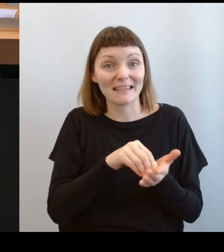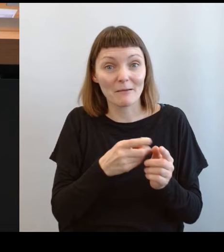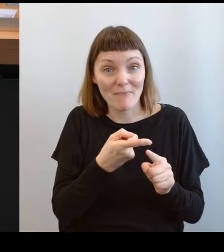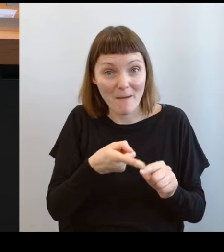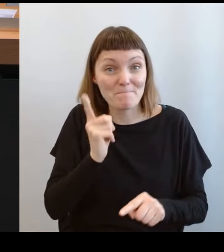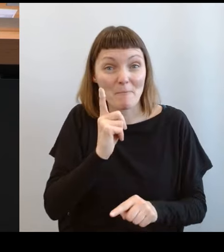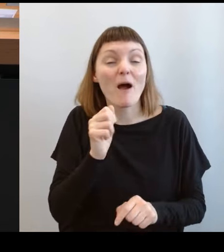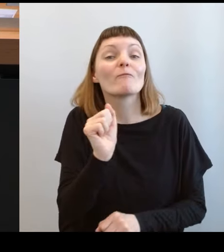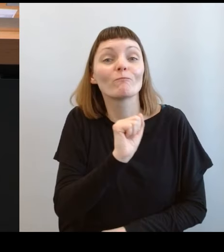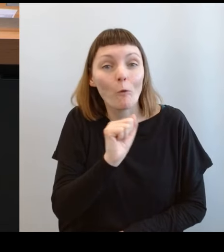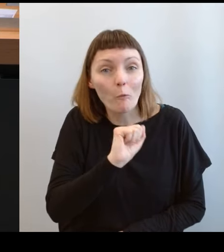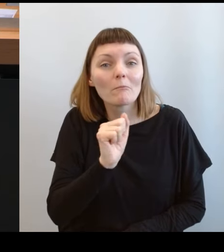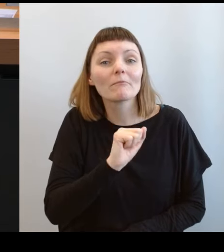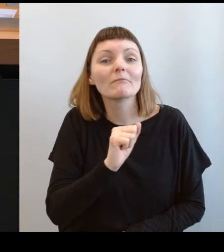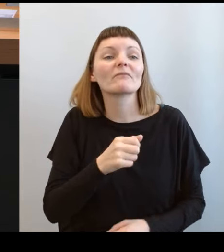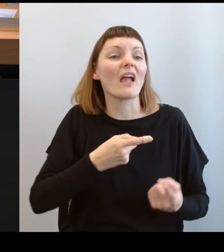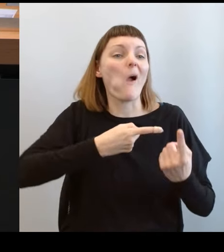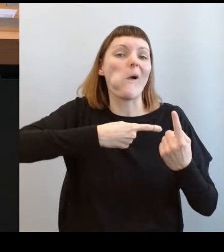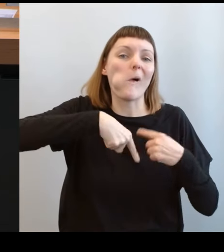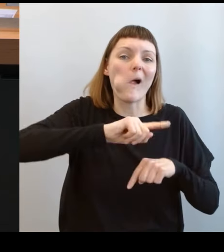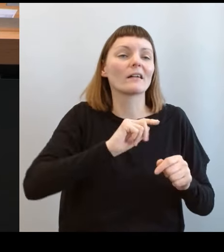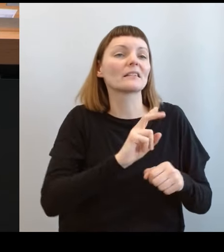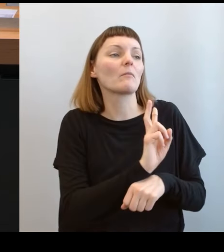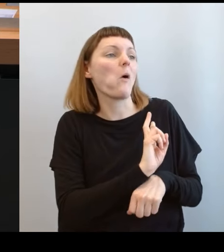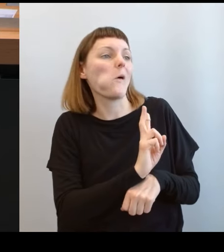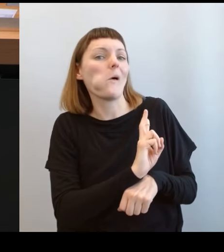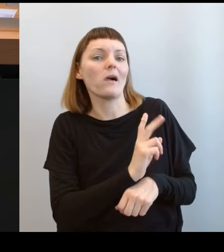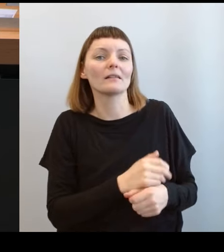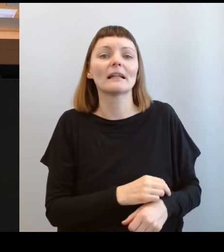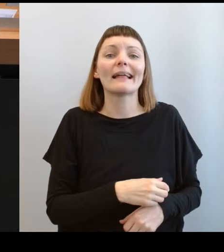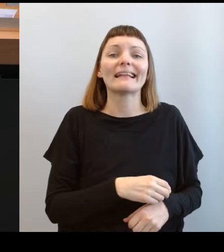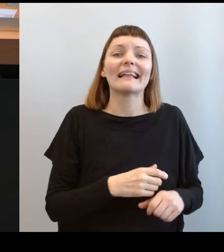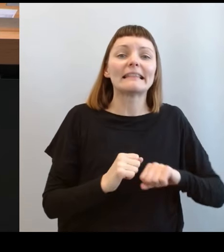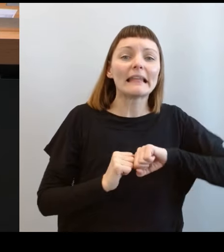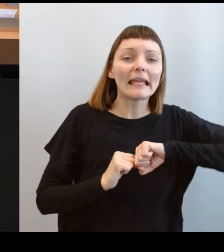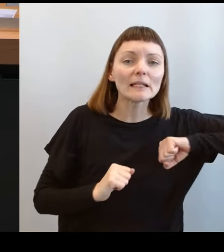Grüne, SPD und natürlich auch bei RBB und Tagesspiegel, liebe Berliner.(Rednerwechsel) (Beifall)